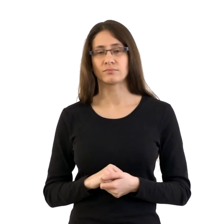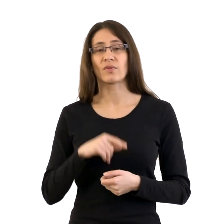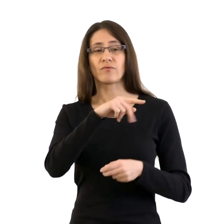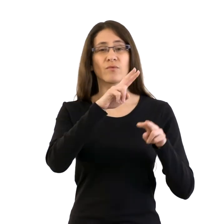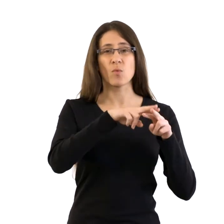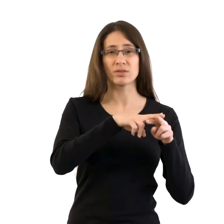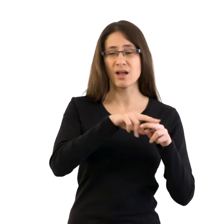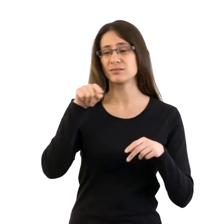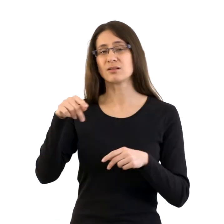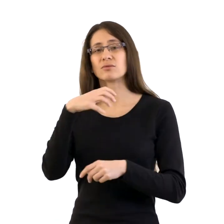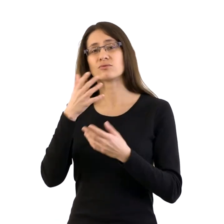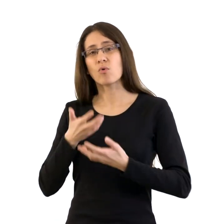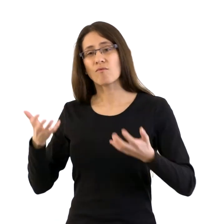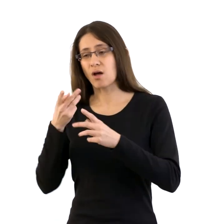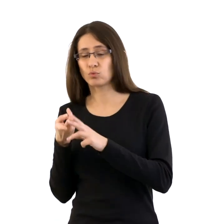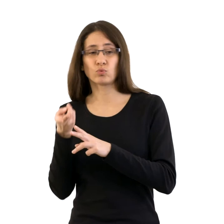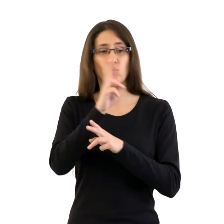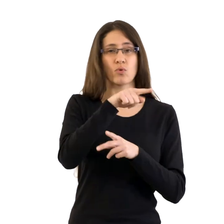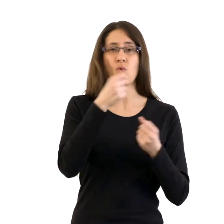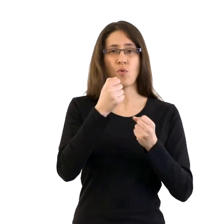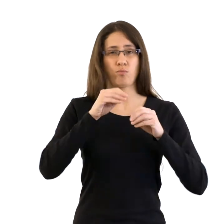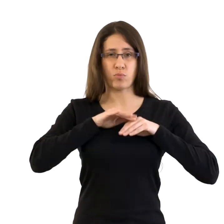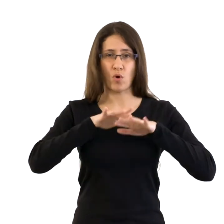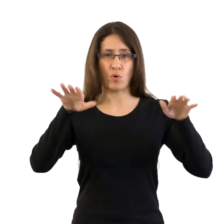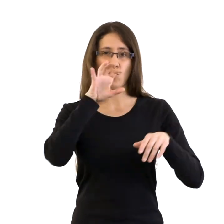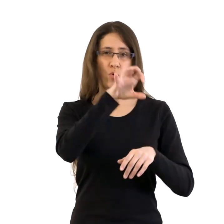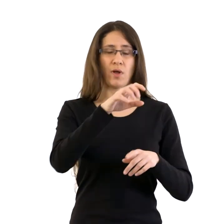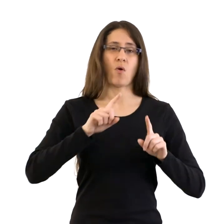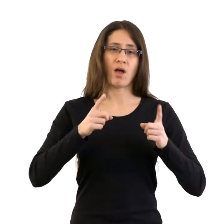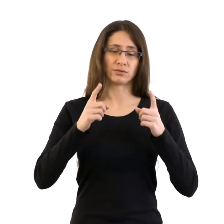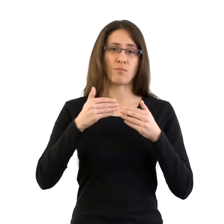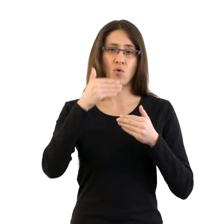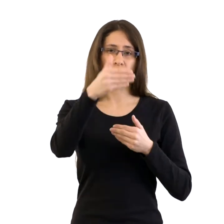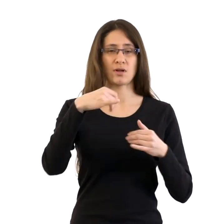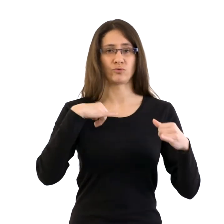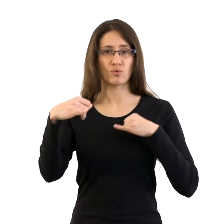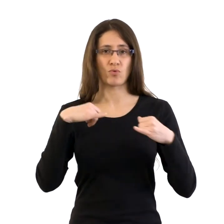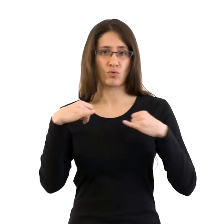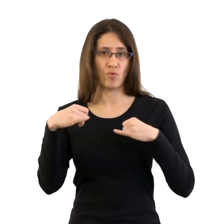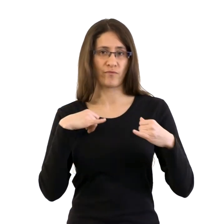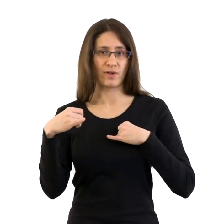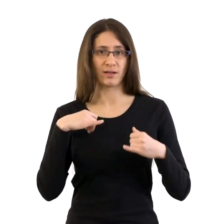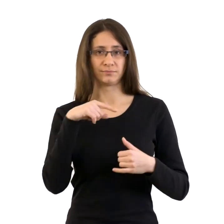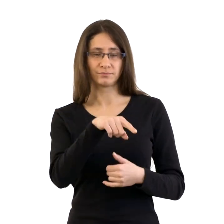Fundacje są po stowarzyszeniach drugą co do popularności formą prawną wśród organizacji pozarządowych.